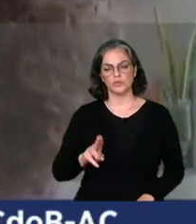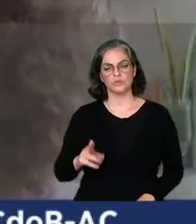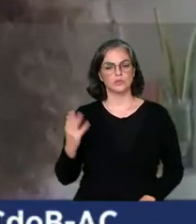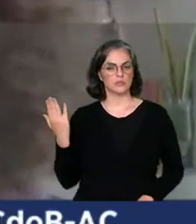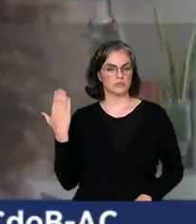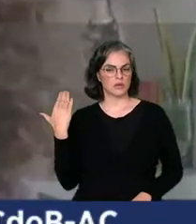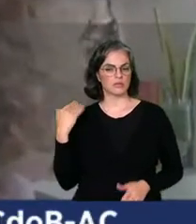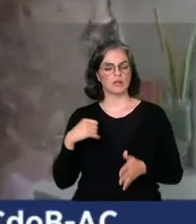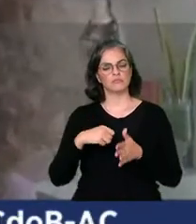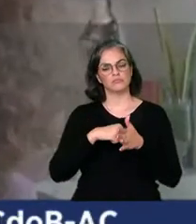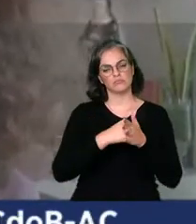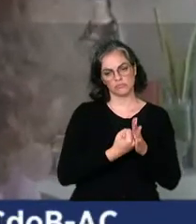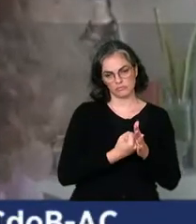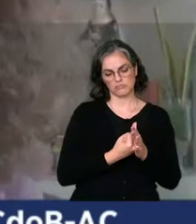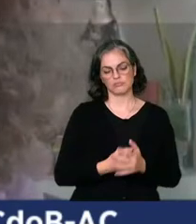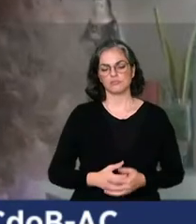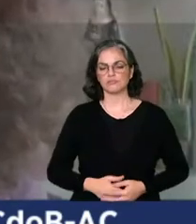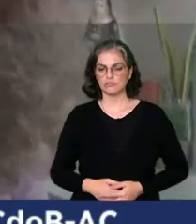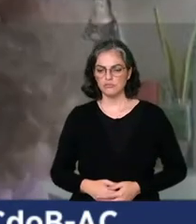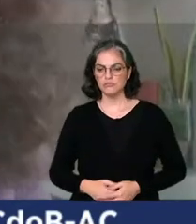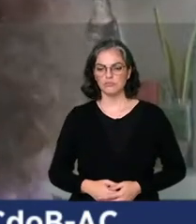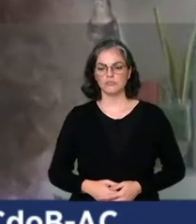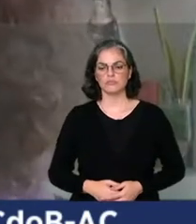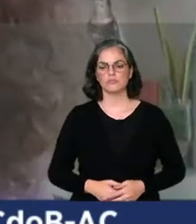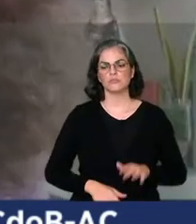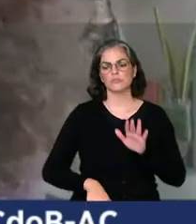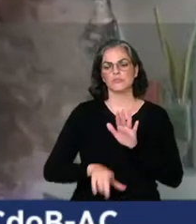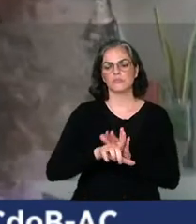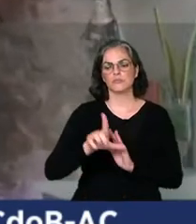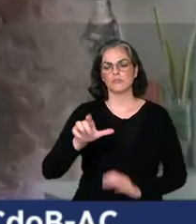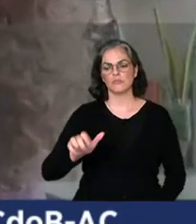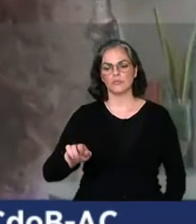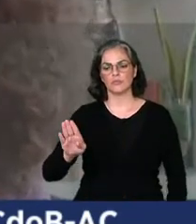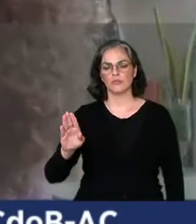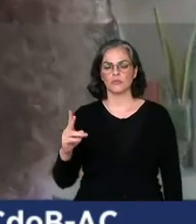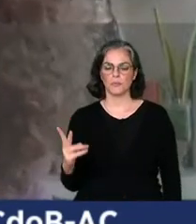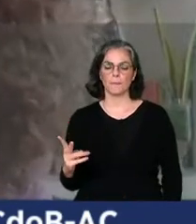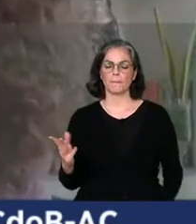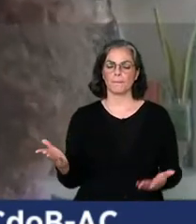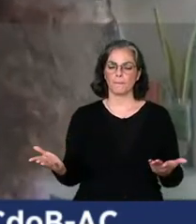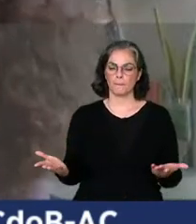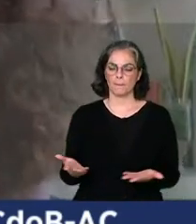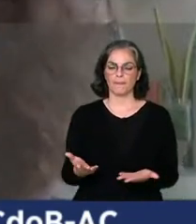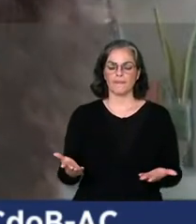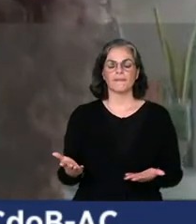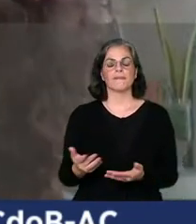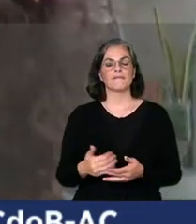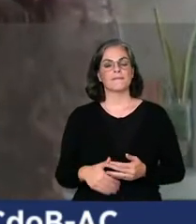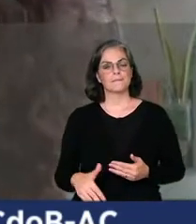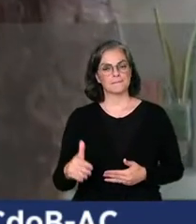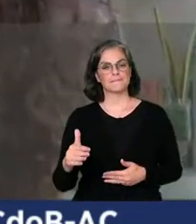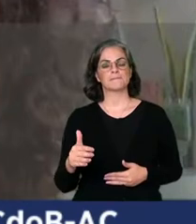NÃO RETIRADA DE PAUTA. -- [DEPUTADA]: RESGATA UM RECURSO QUE ESTAVA CONTINGENCIADO, A LEI ALDIR BLANC É DE AUTORIA DA NOBRE DEPUTADA JANDIRA FEGALE E DA